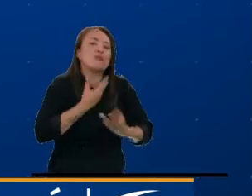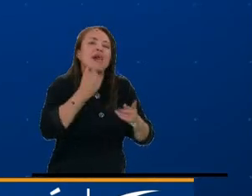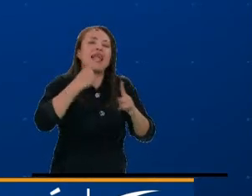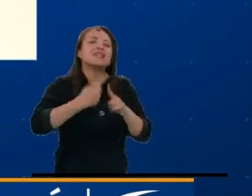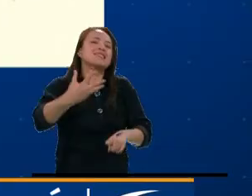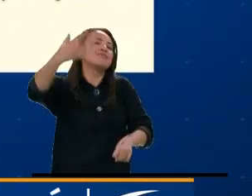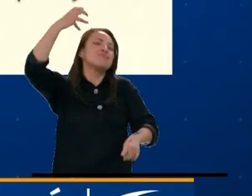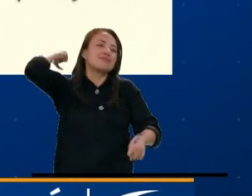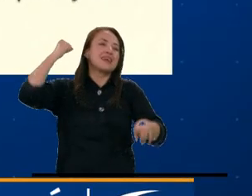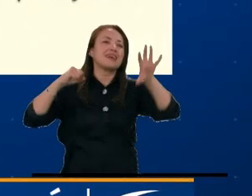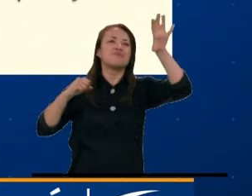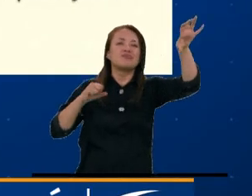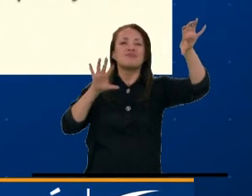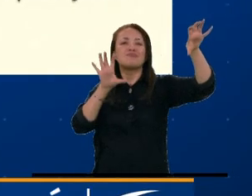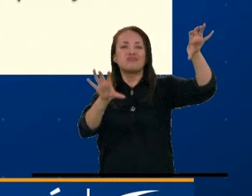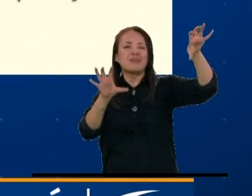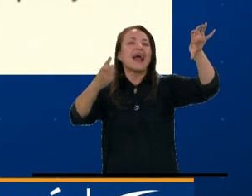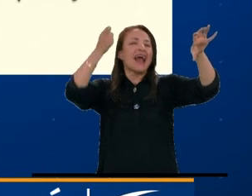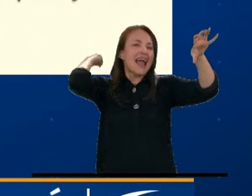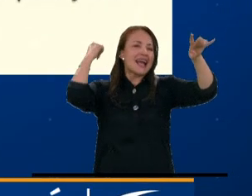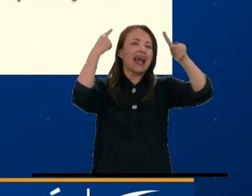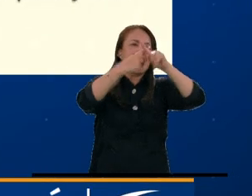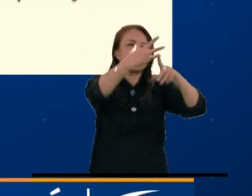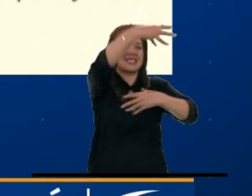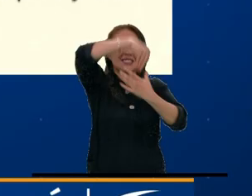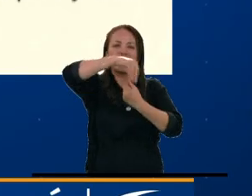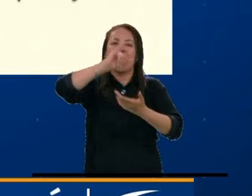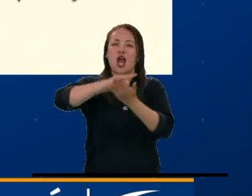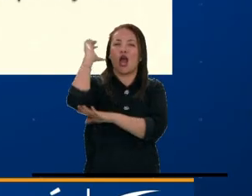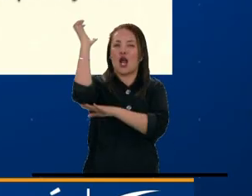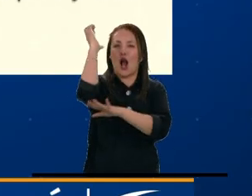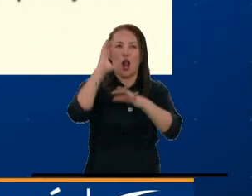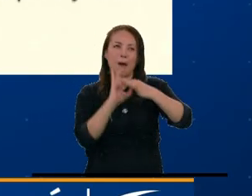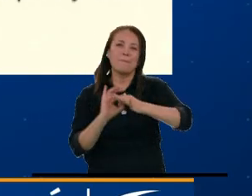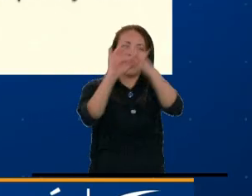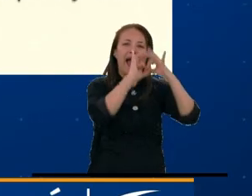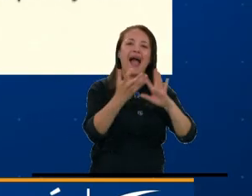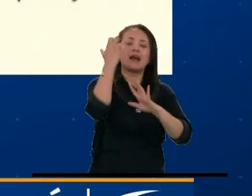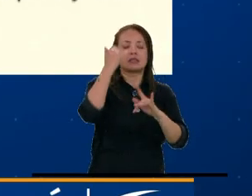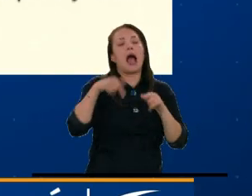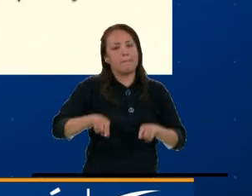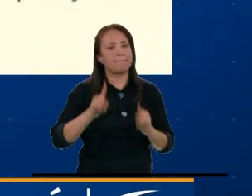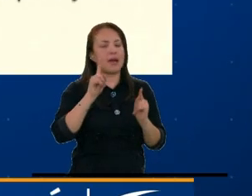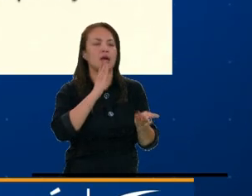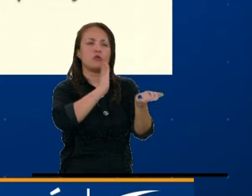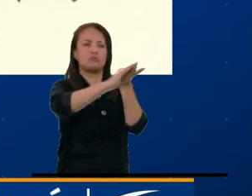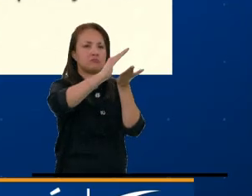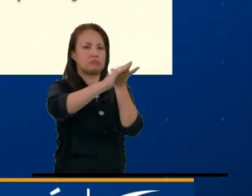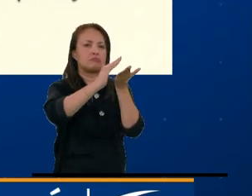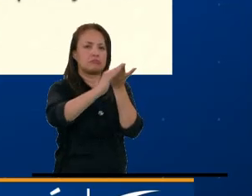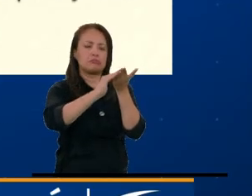ocasión sentimental de carácter personal, que hace referencia a los tiempos que nuestros dos